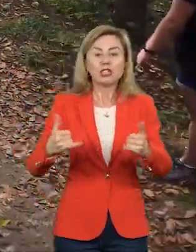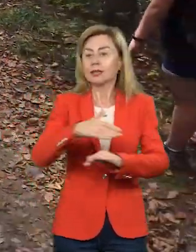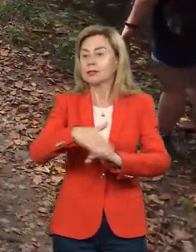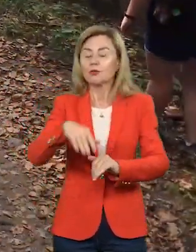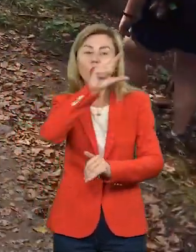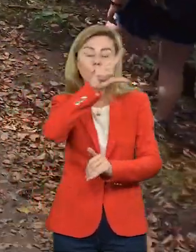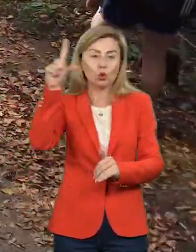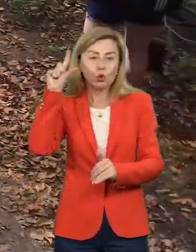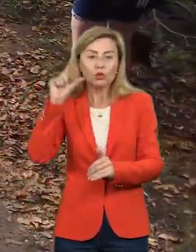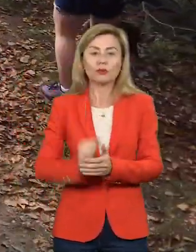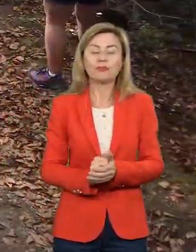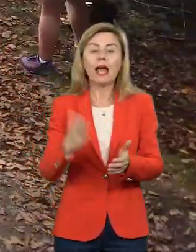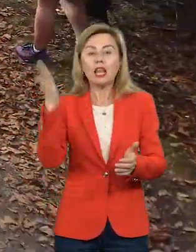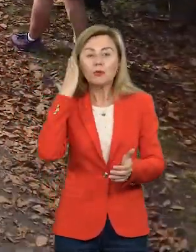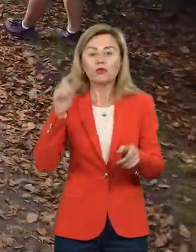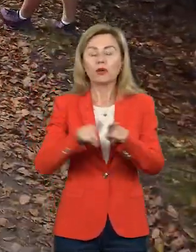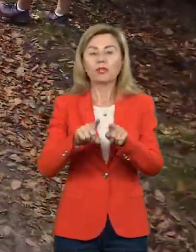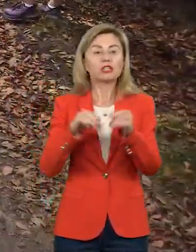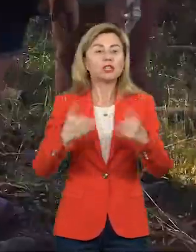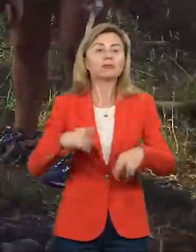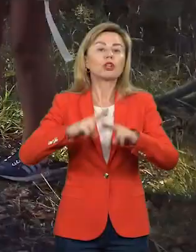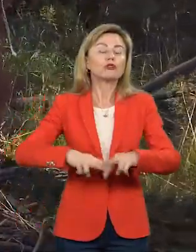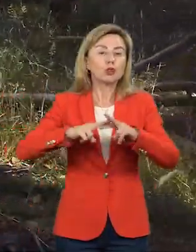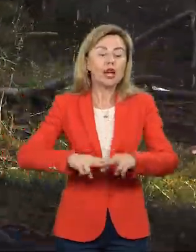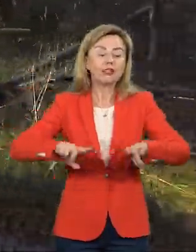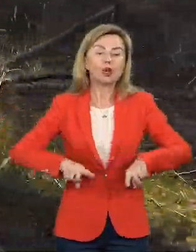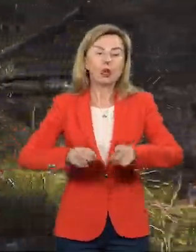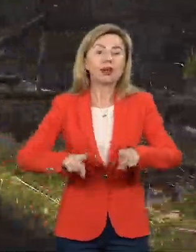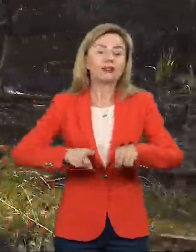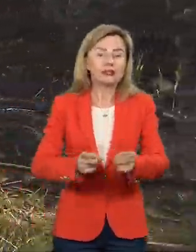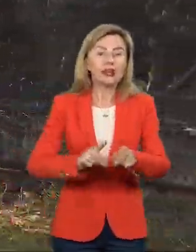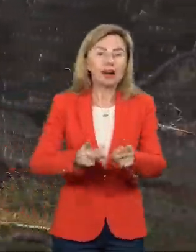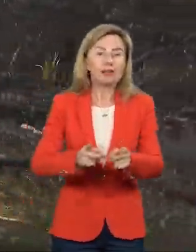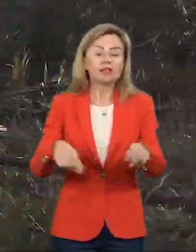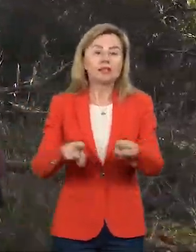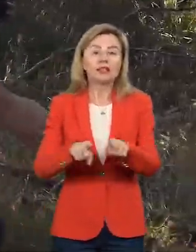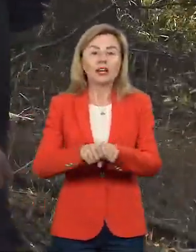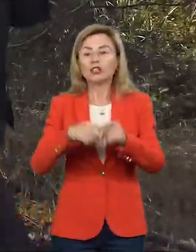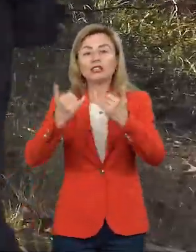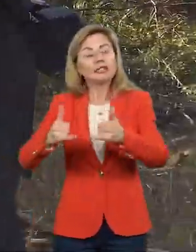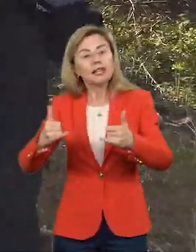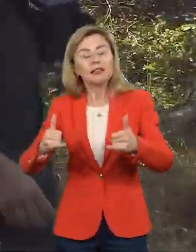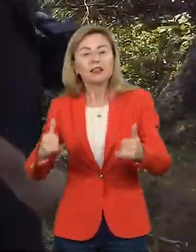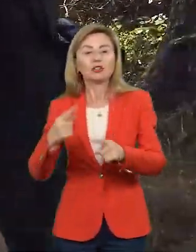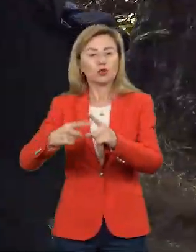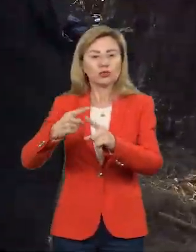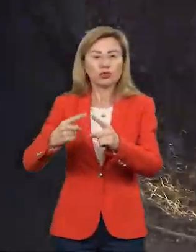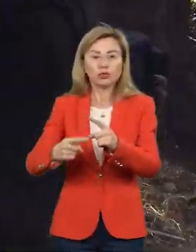Natomiast takie organizacje, jak Ładne Historie, Polską Górom, czy Imago, uprawiają tę turystykę troszkę inną, niż my.